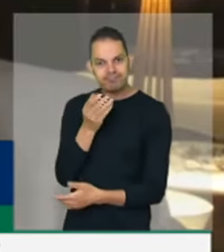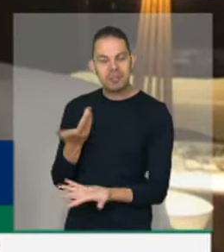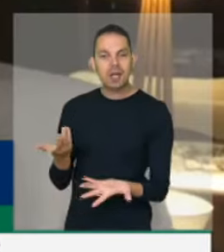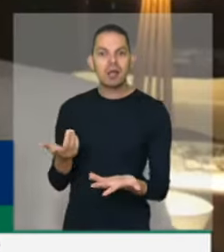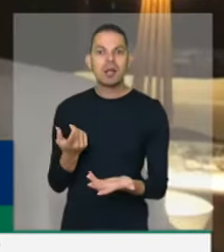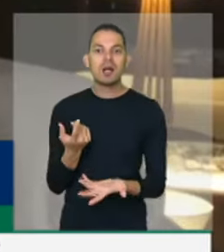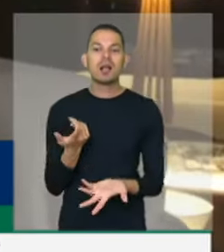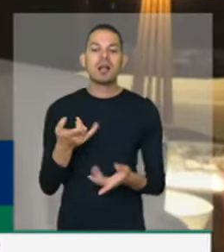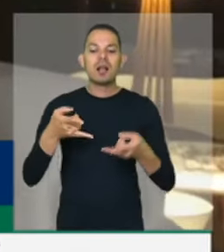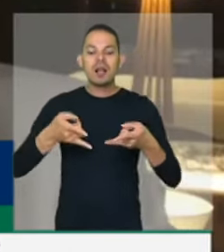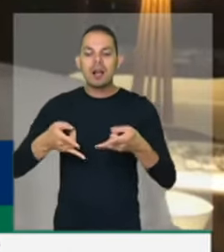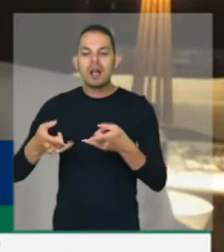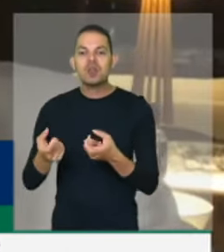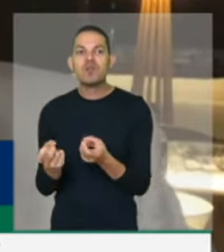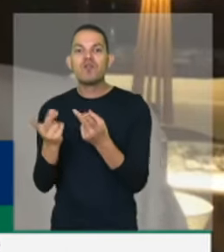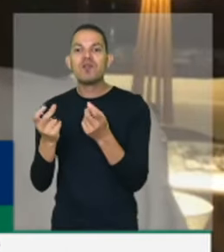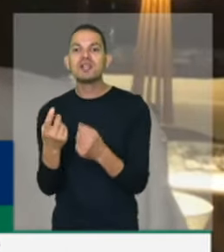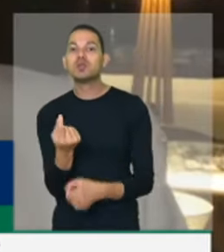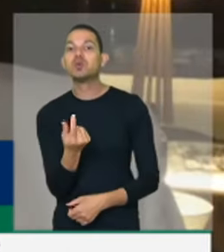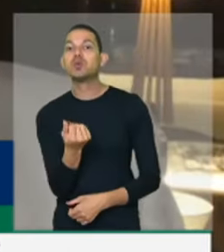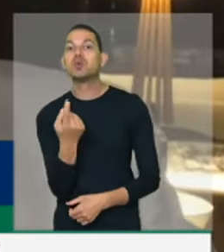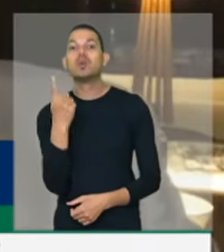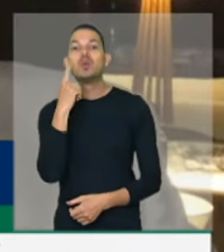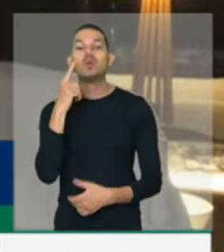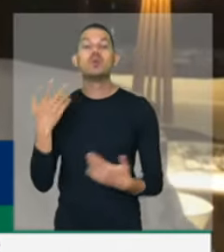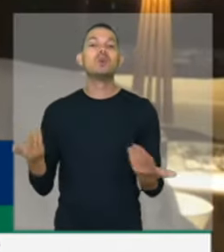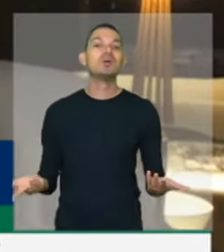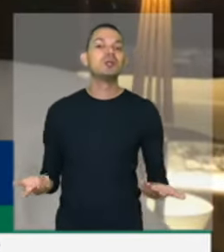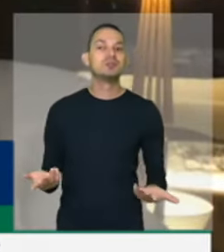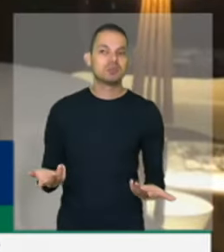PARA QUE O ESTADO COMPRA. E POR ÚLTIMO DIZER QUE NÓS TEMOS UMA EMENDA, A EMENDA N°